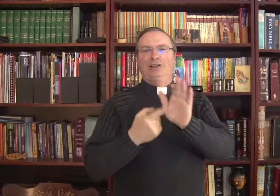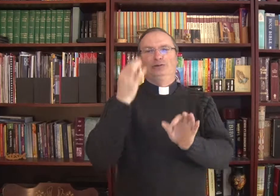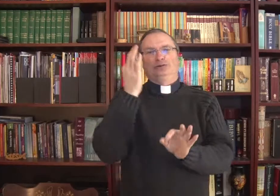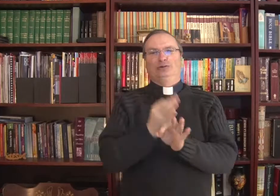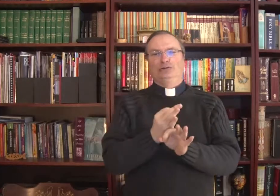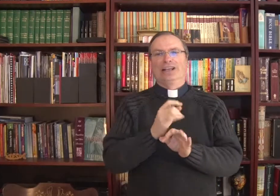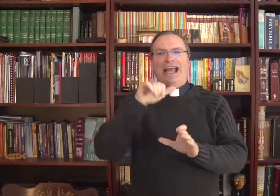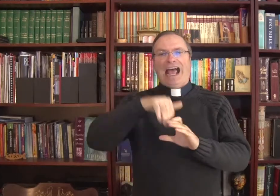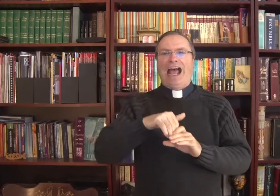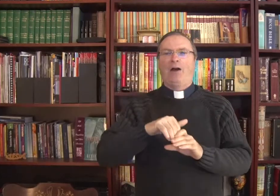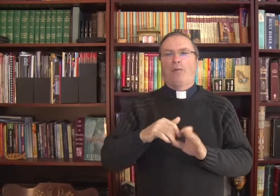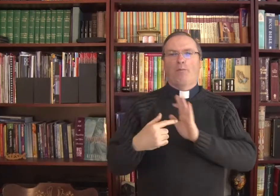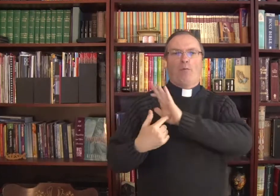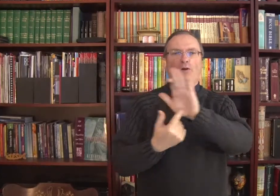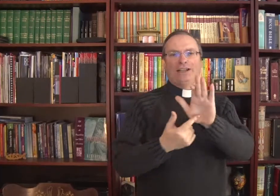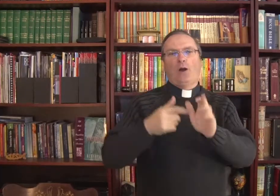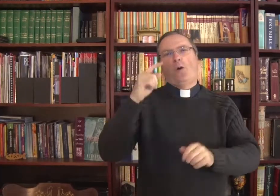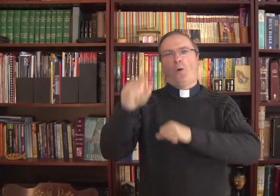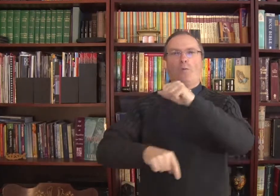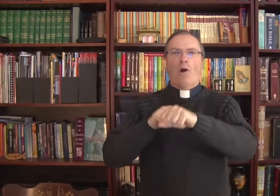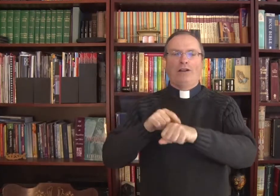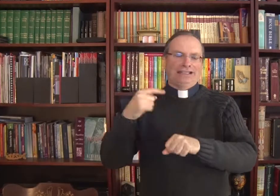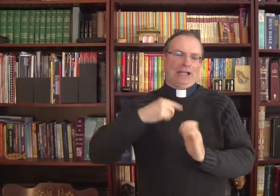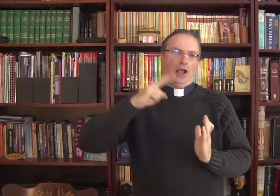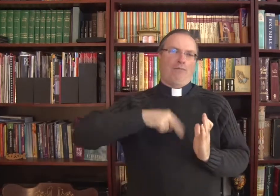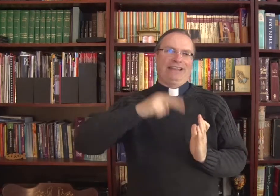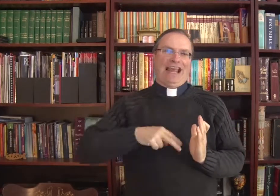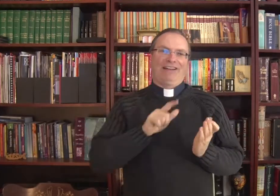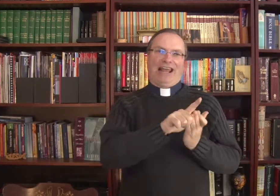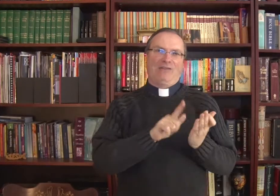juste en montrant au monde qu’ils observent la loi,